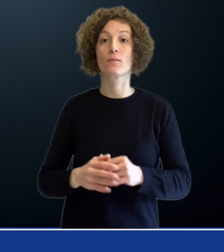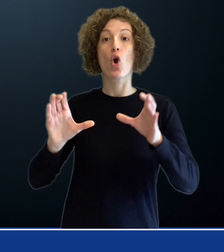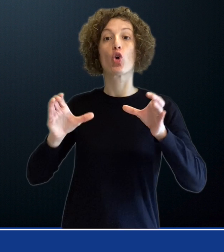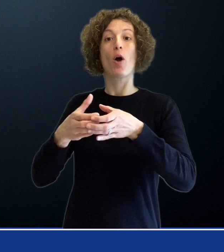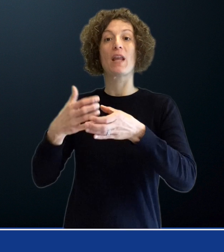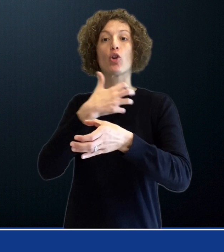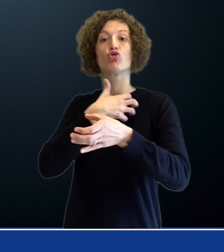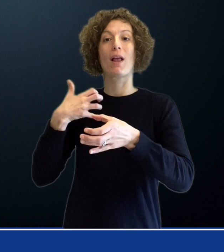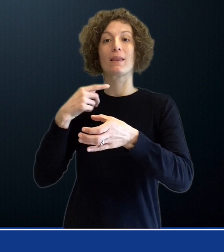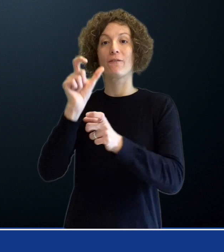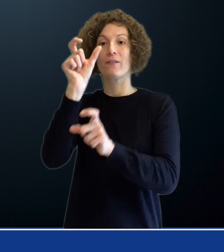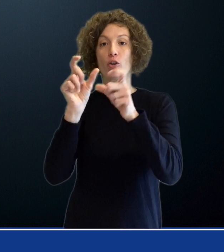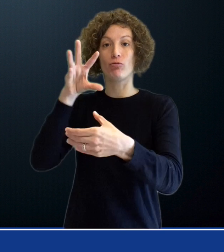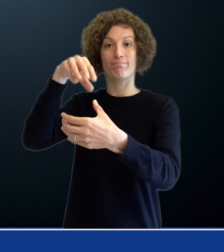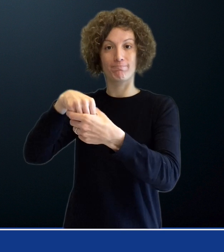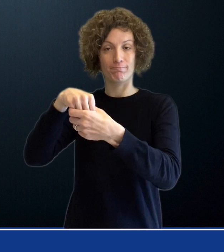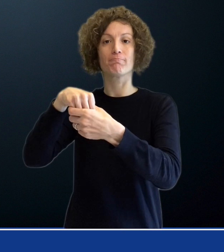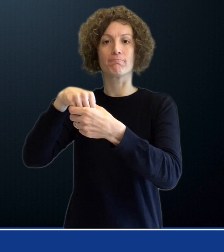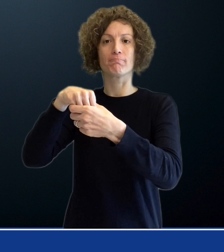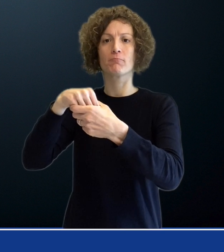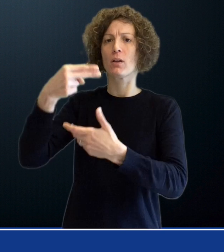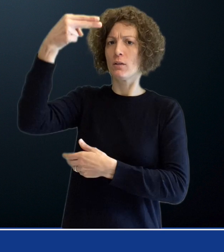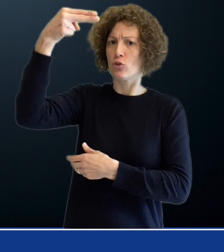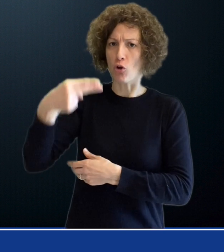Comitato Scientifico